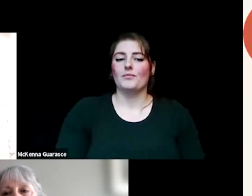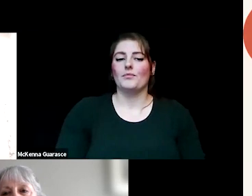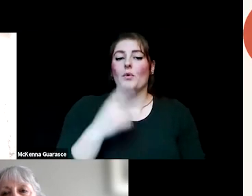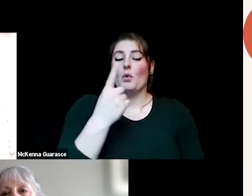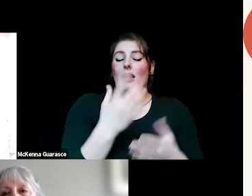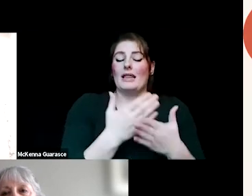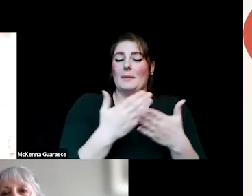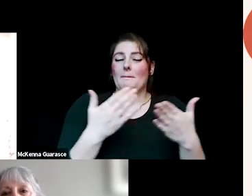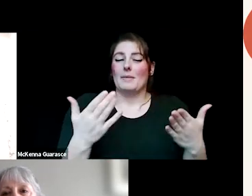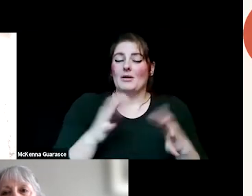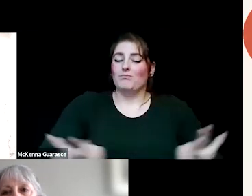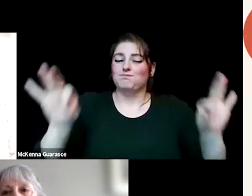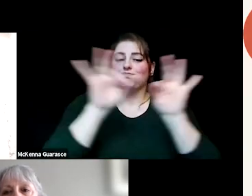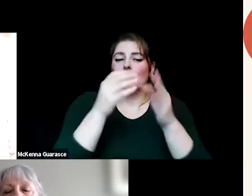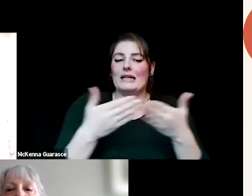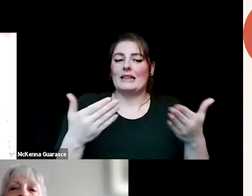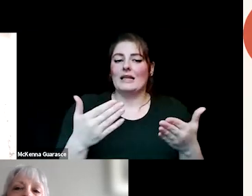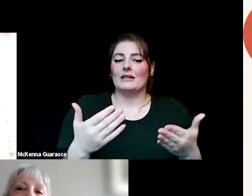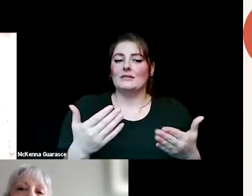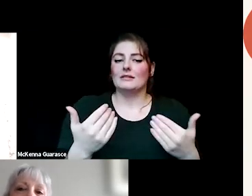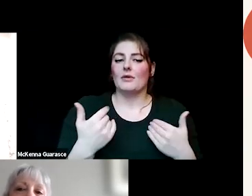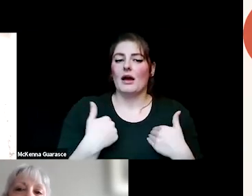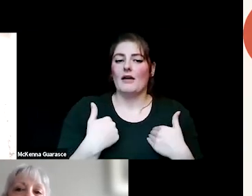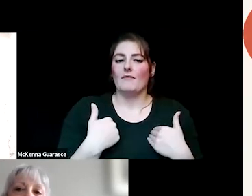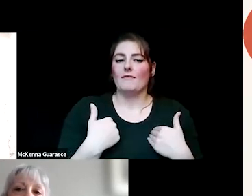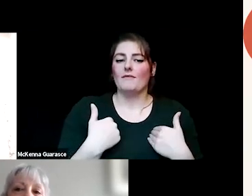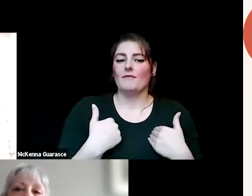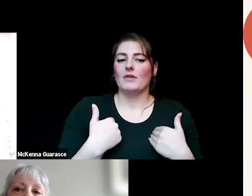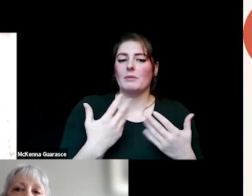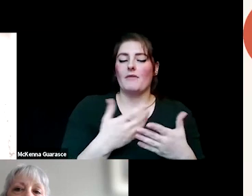que aprendí de esto